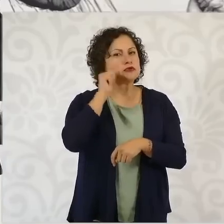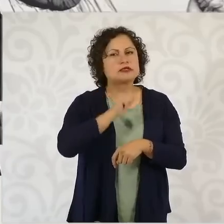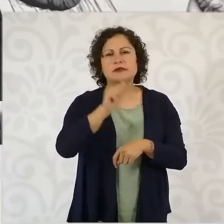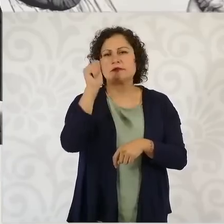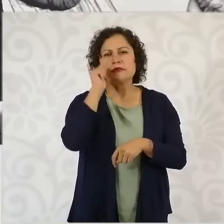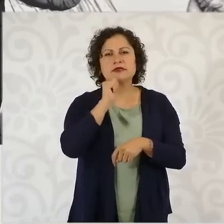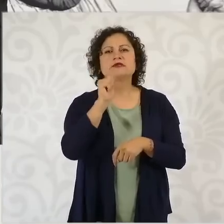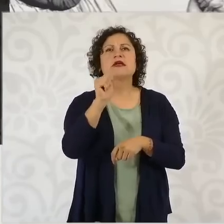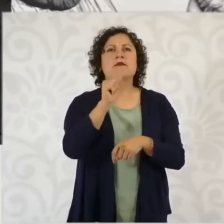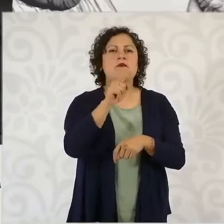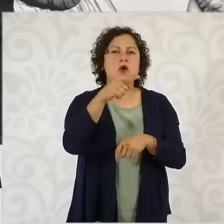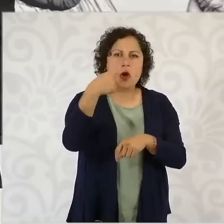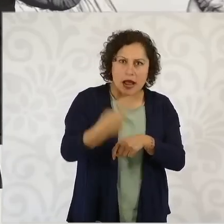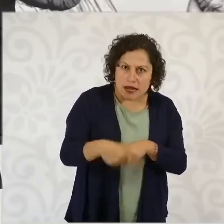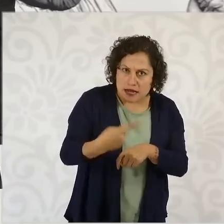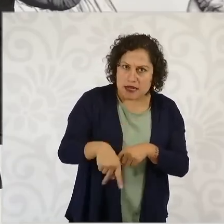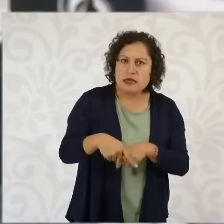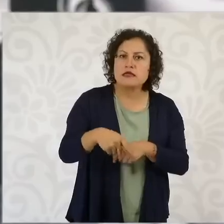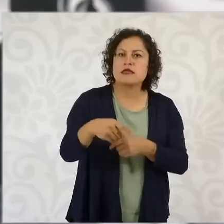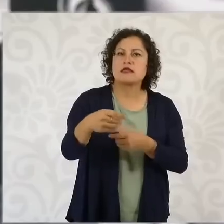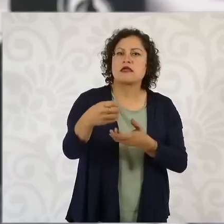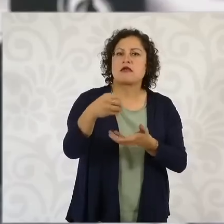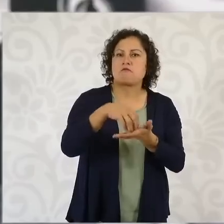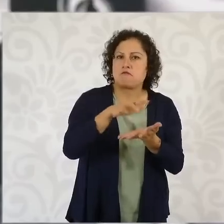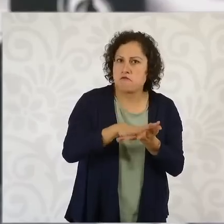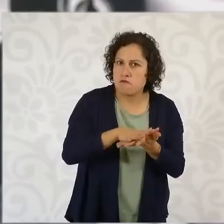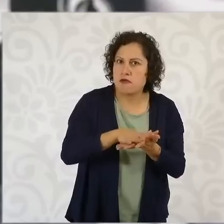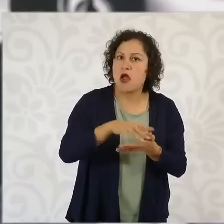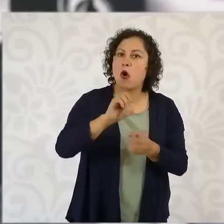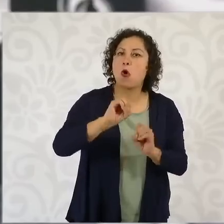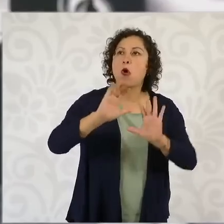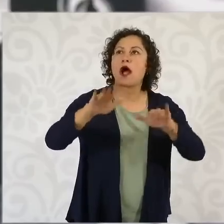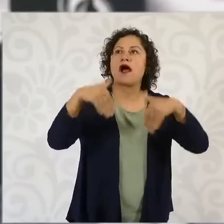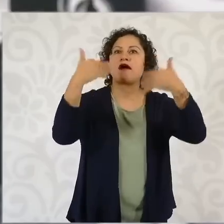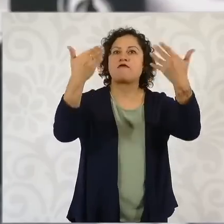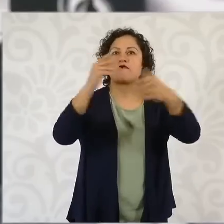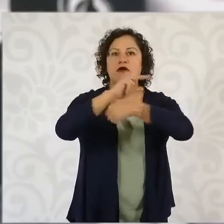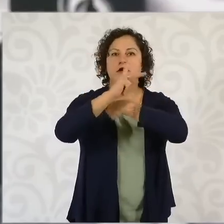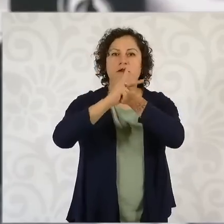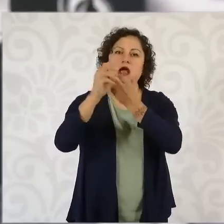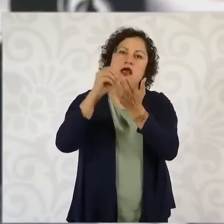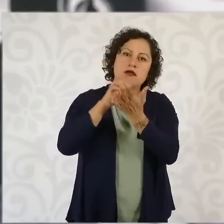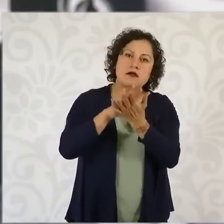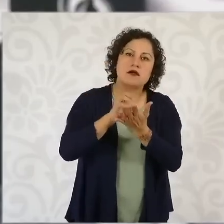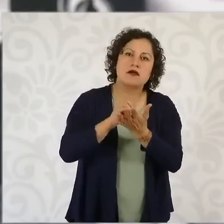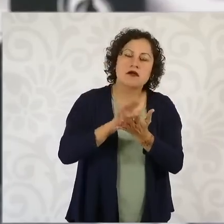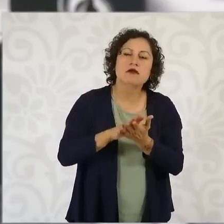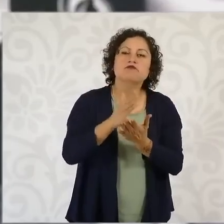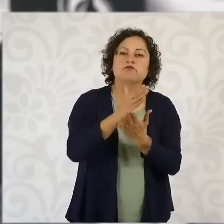Entonces vamos a ir informando trimestralmente hoy la la cifra que tenemos es esta incluye más